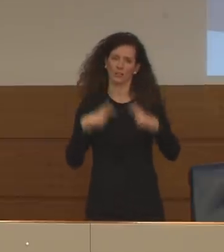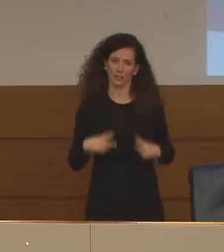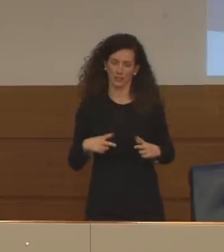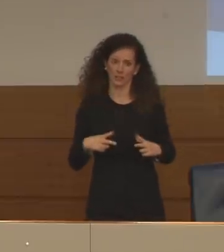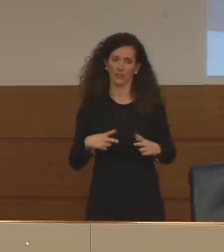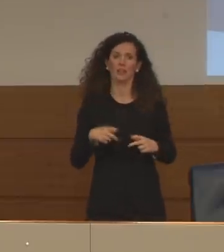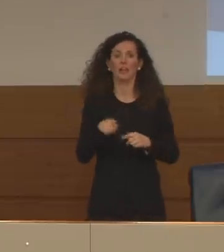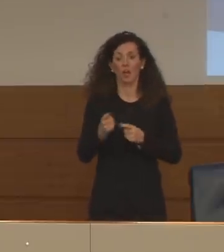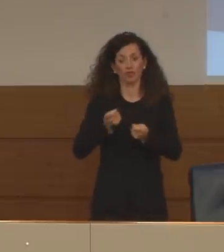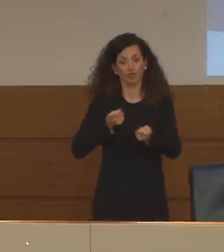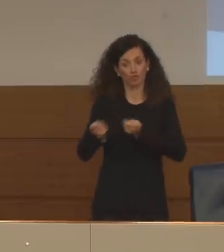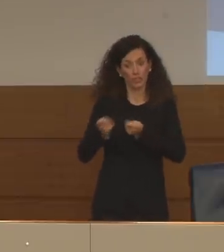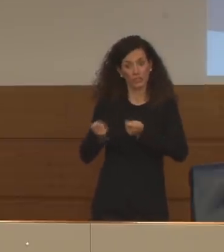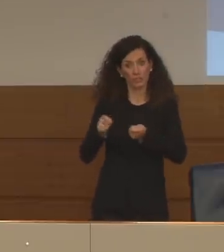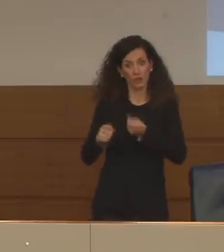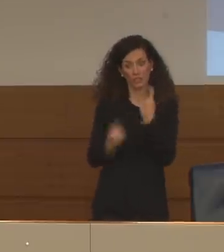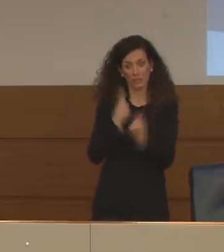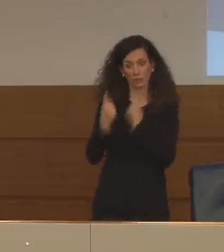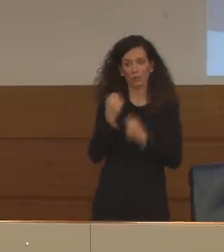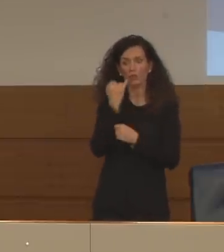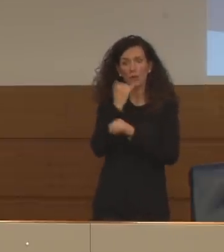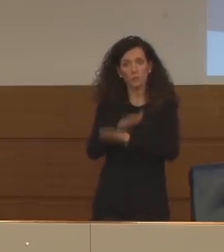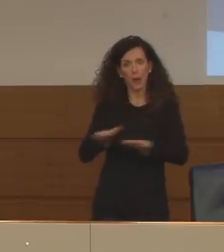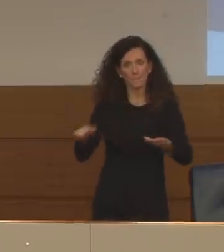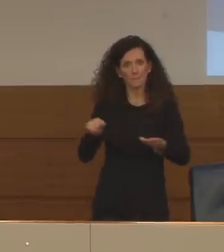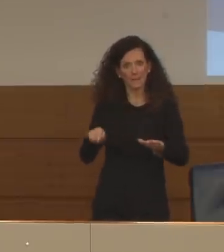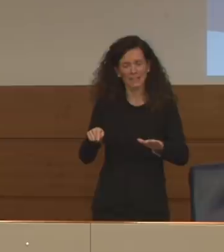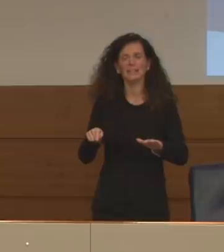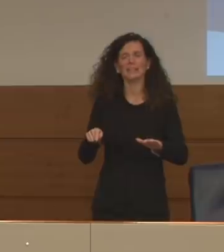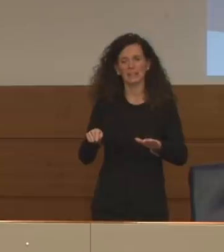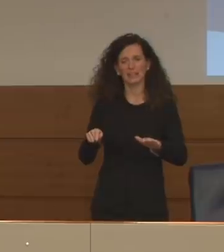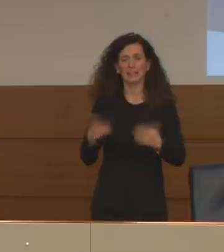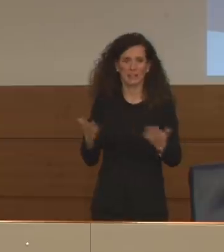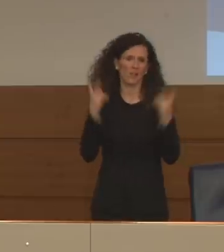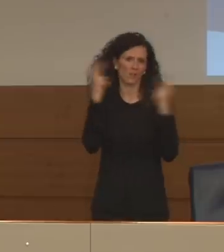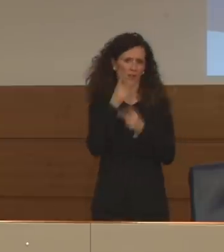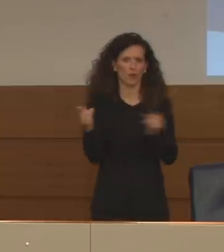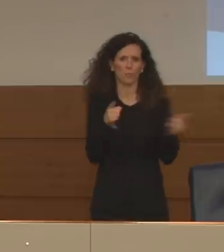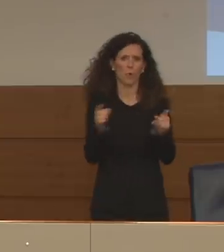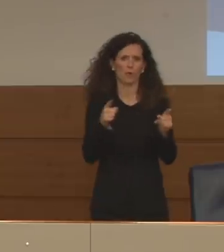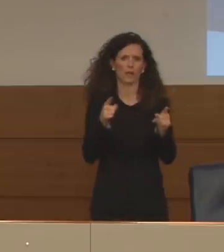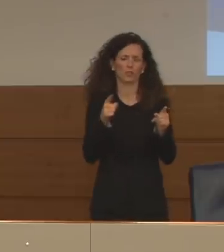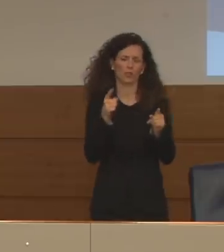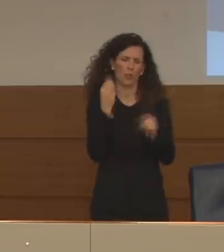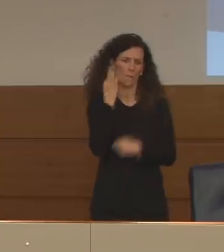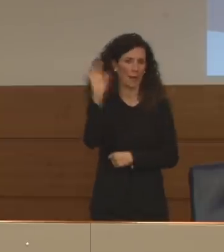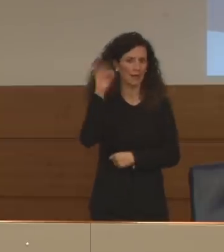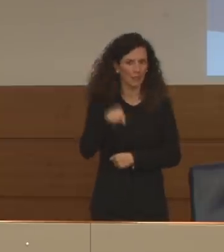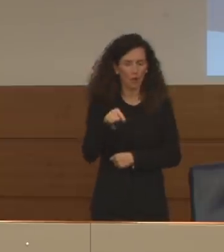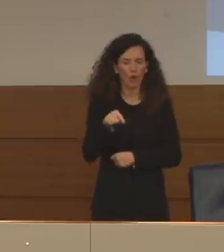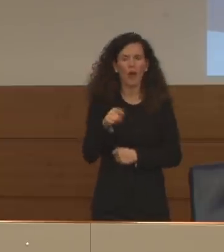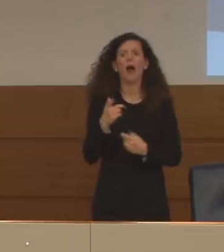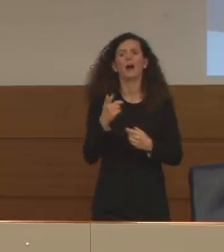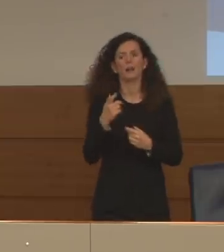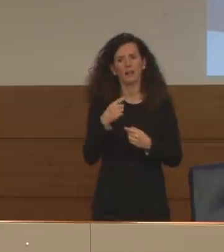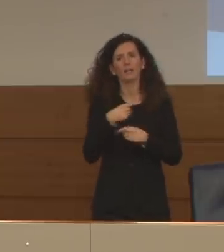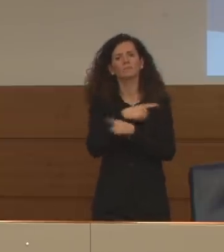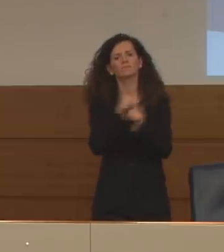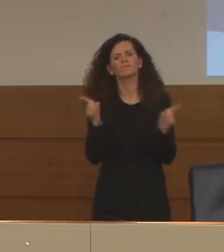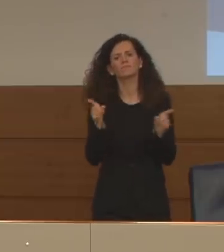dei bambini in questo momento così particolare devono sapere che non è un